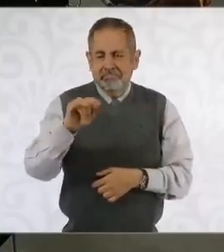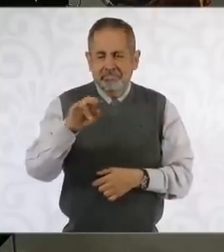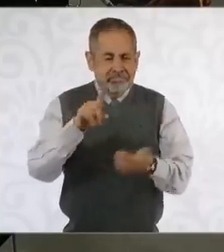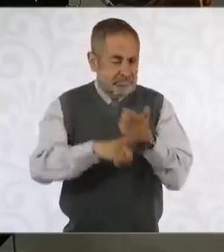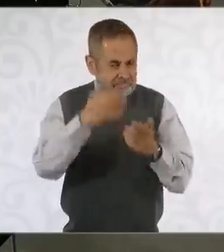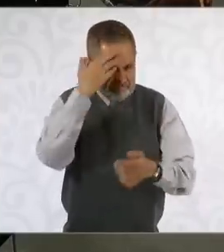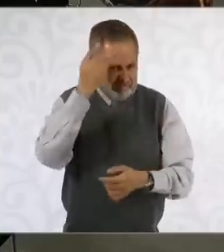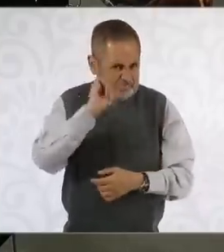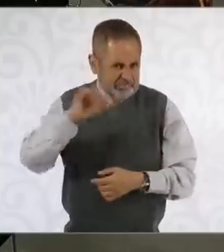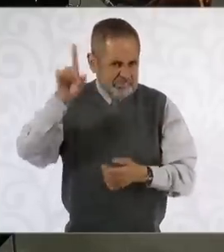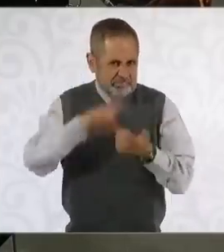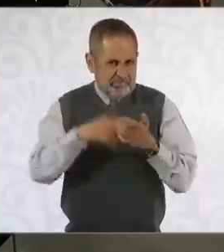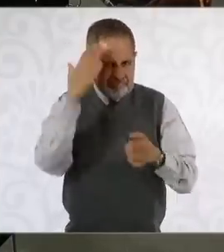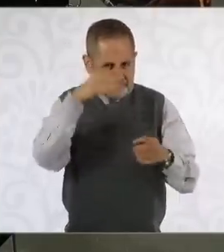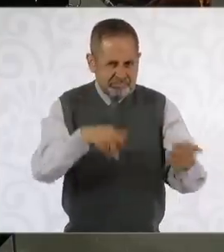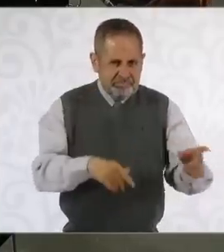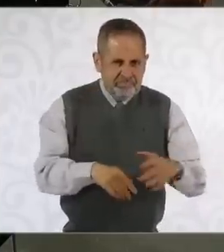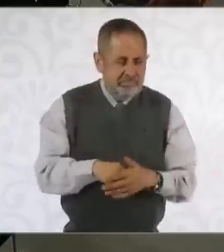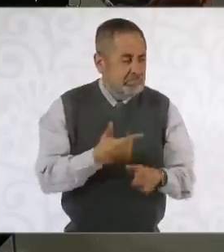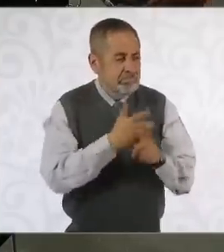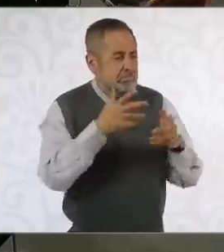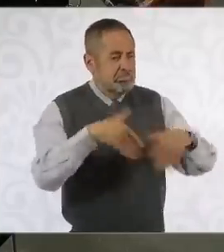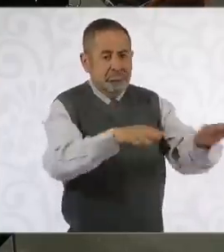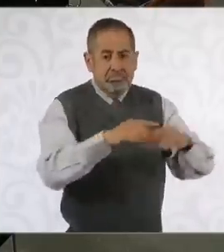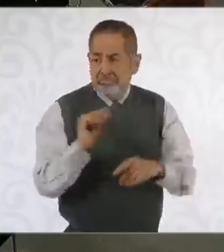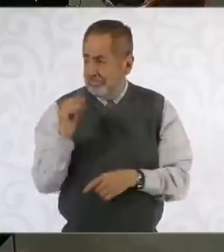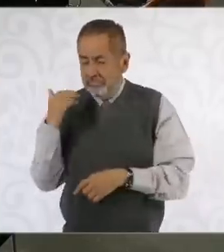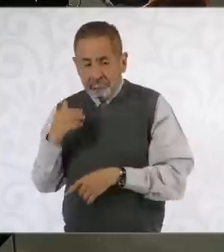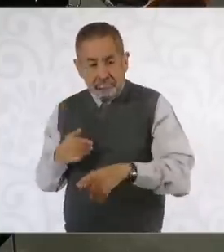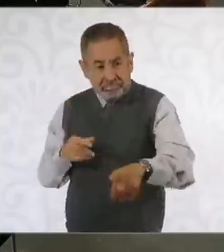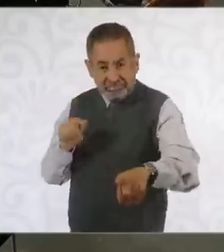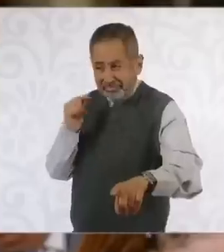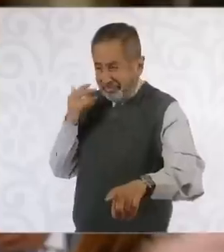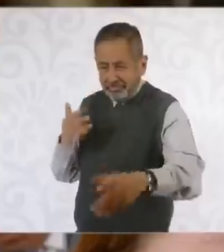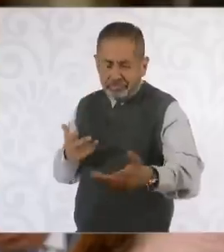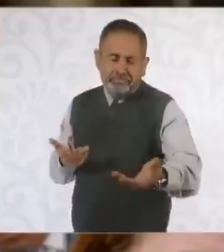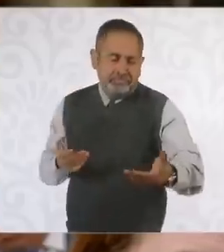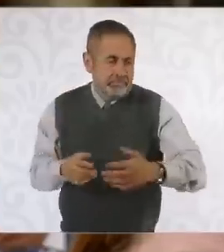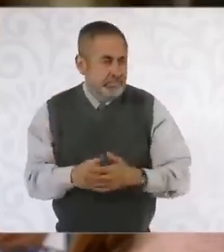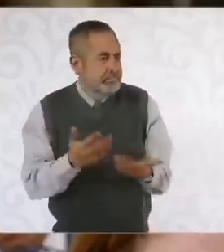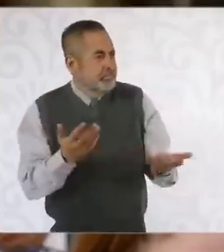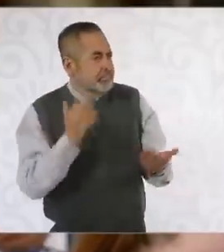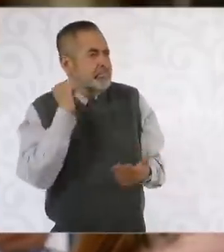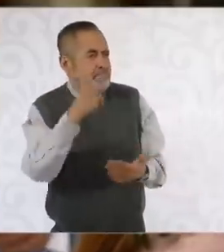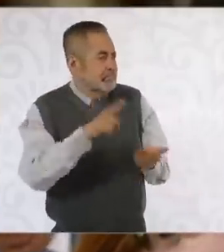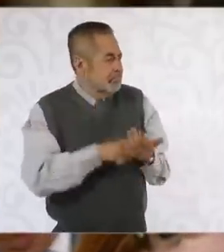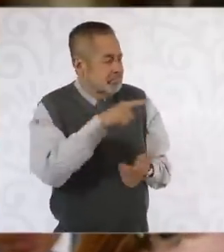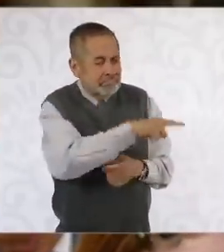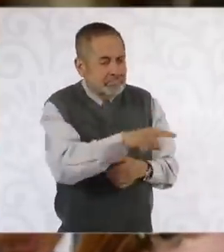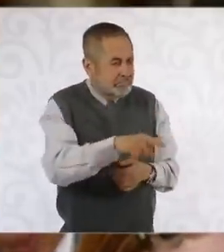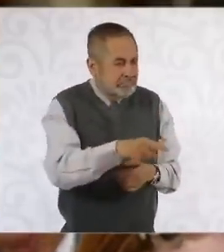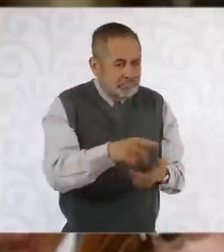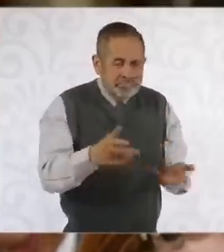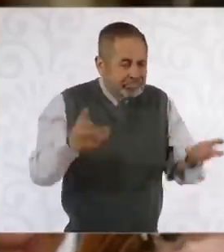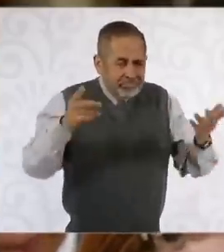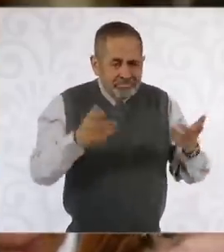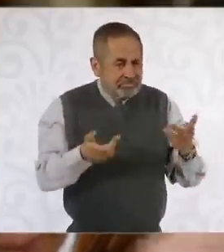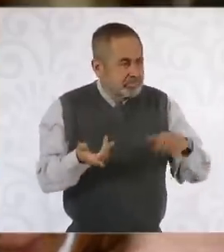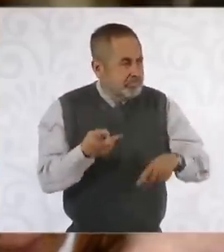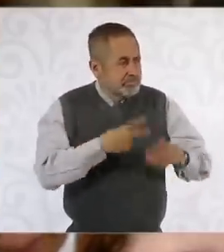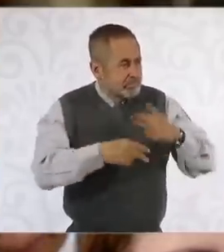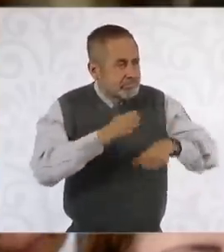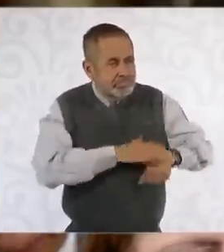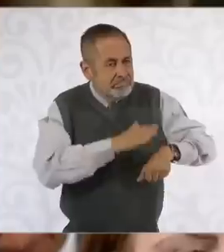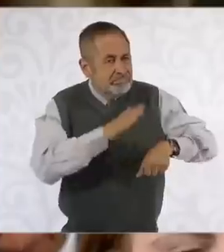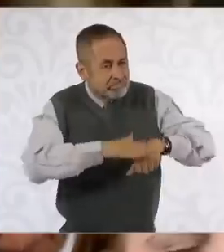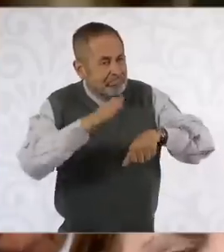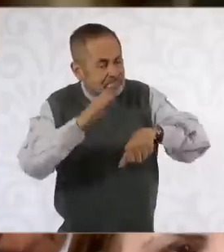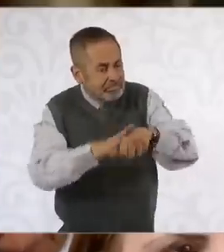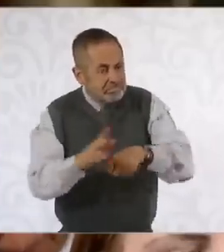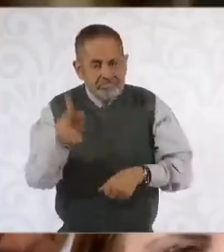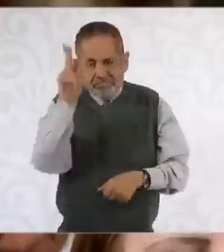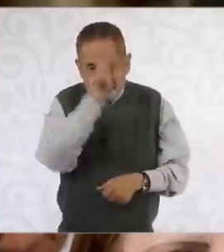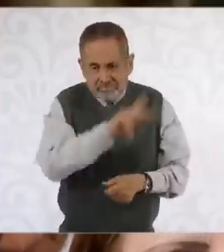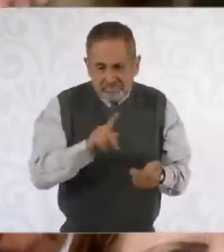Afamado creo que liberaron ent ven que esto pueda eh aumentar eh al al al ver por lo menos